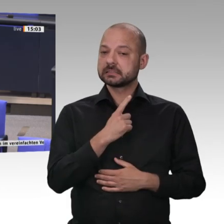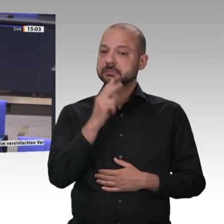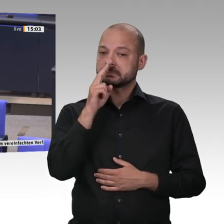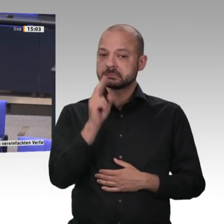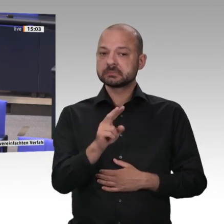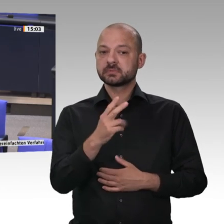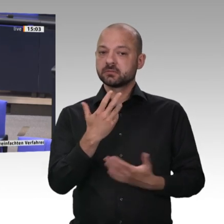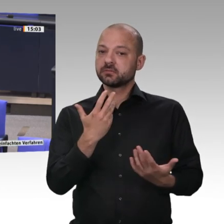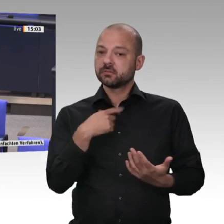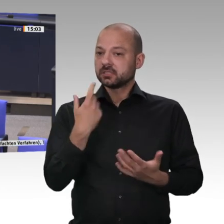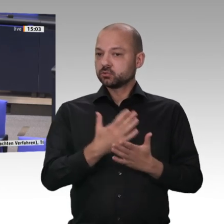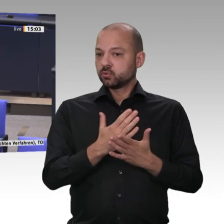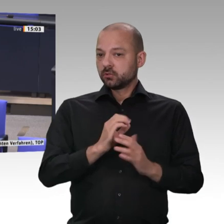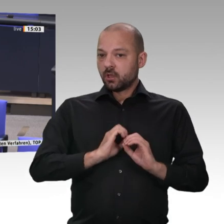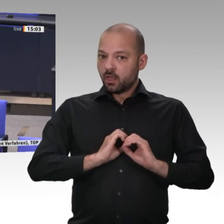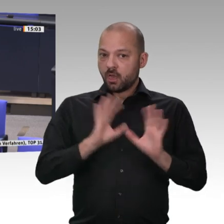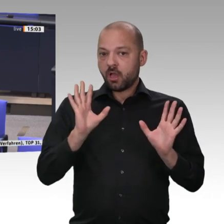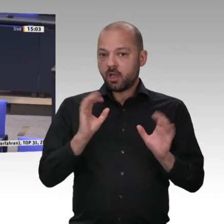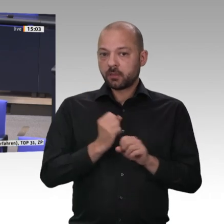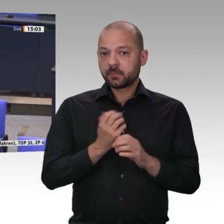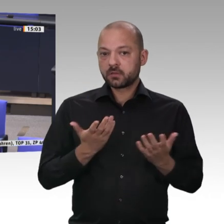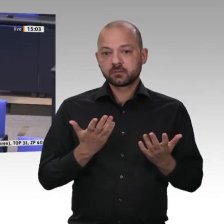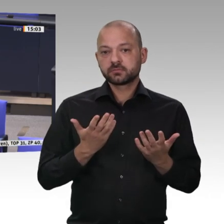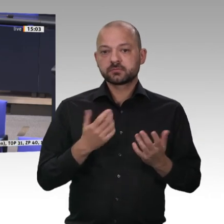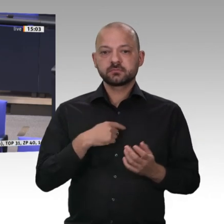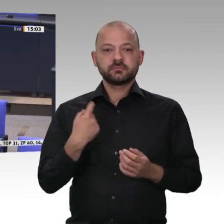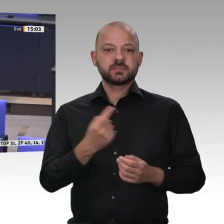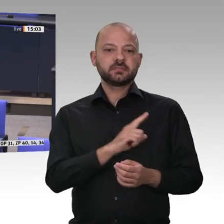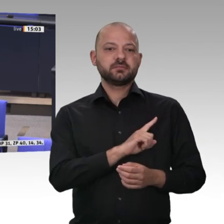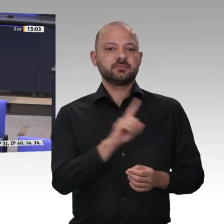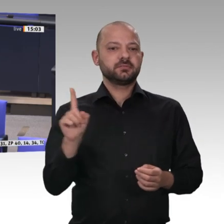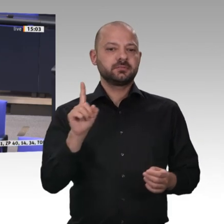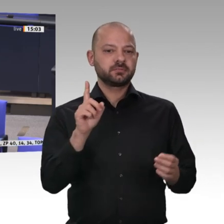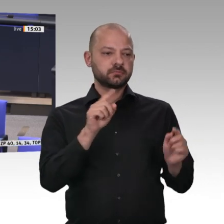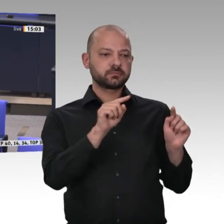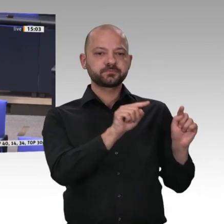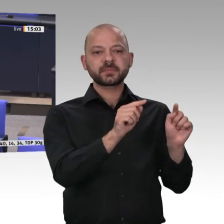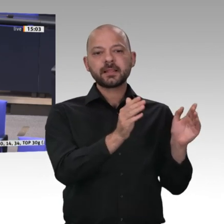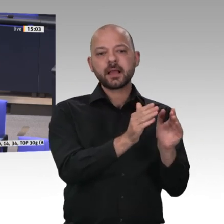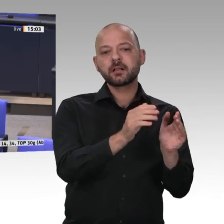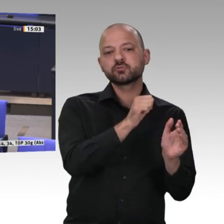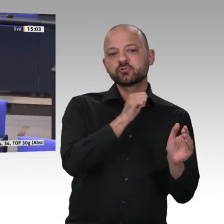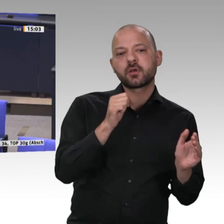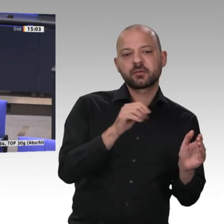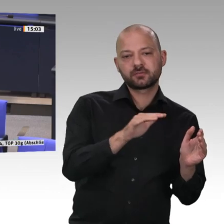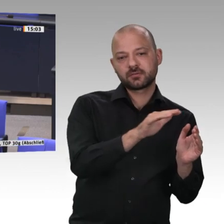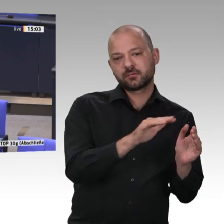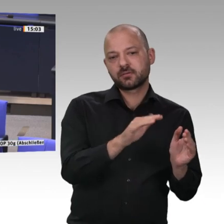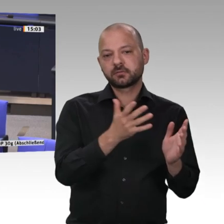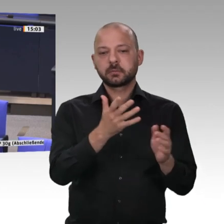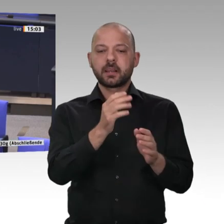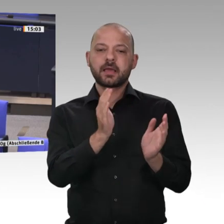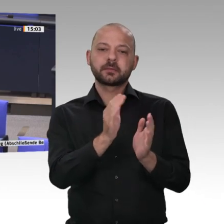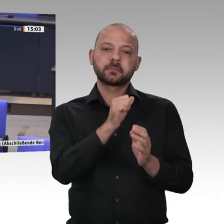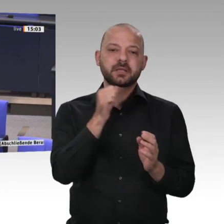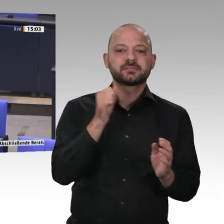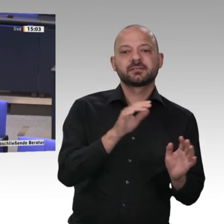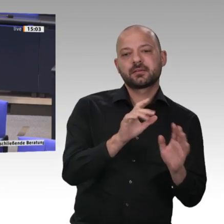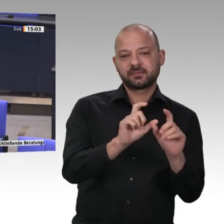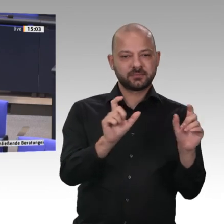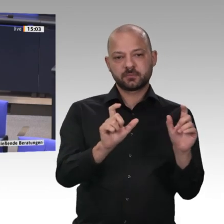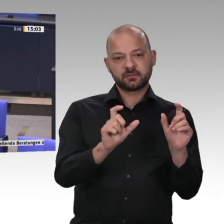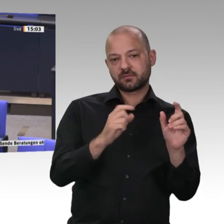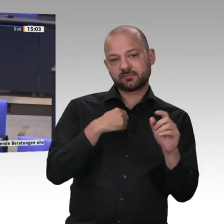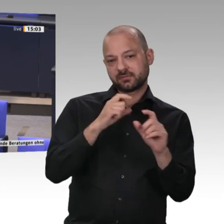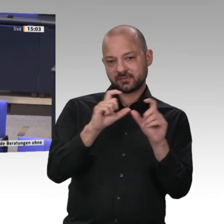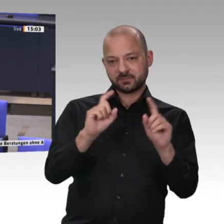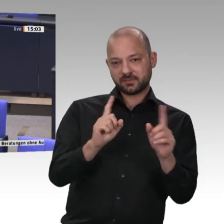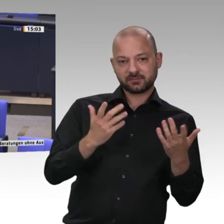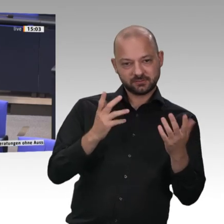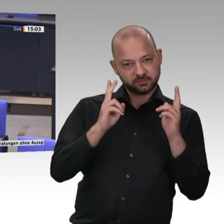Landwirtschaftsministerin in Niedersachsen, Frau Otte-Kinast, hat noch vor zwei Wochen